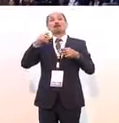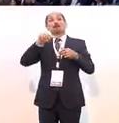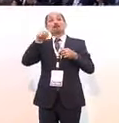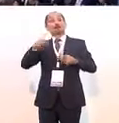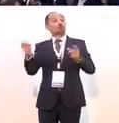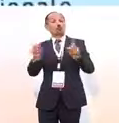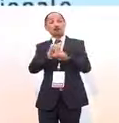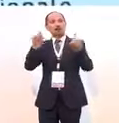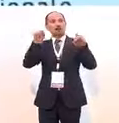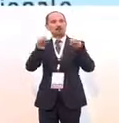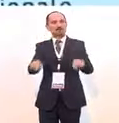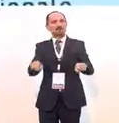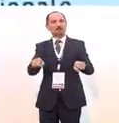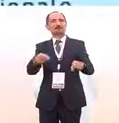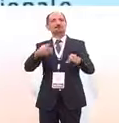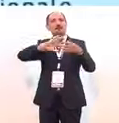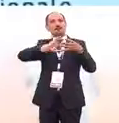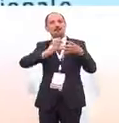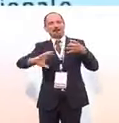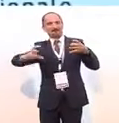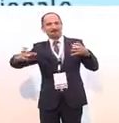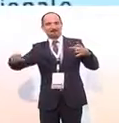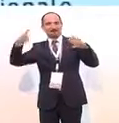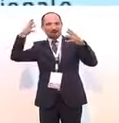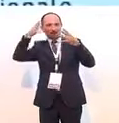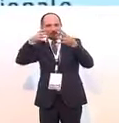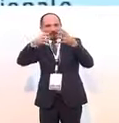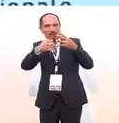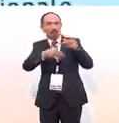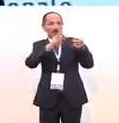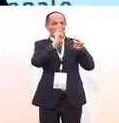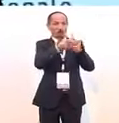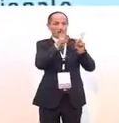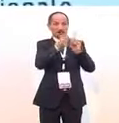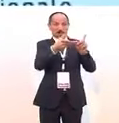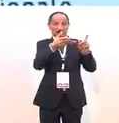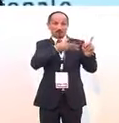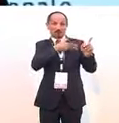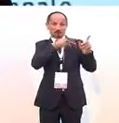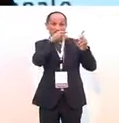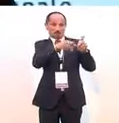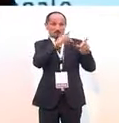C’è una diversità profonda tra la politica che possiamo fare noi e quella che possono